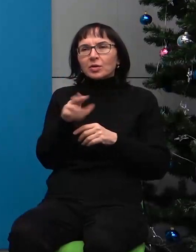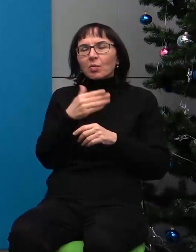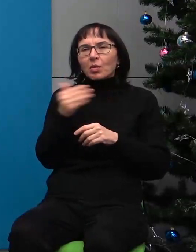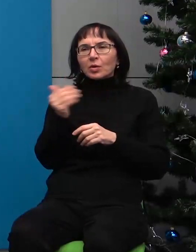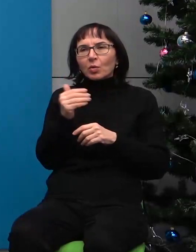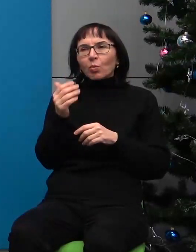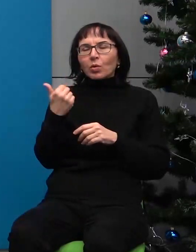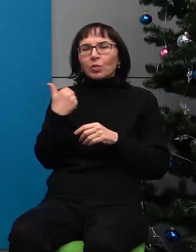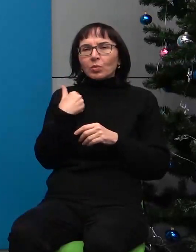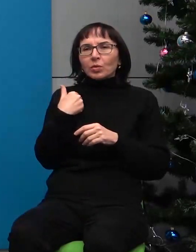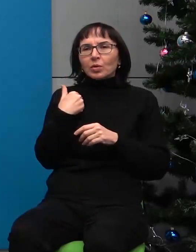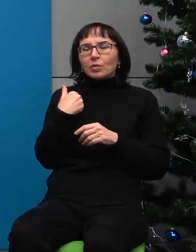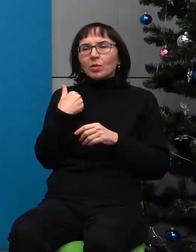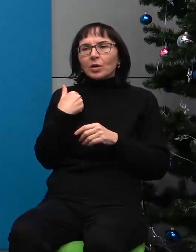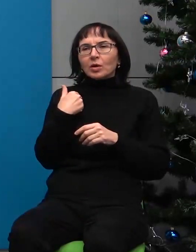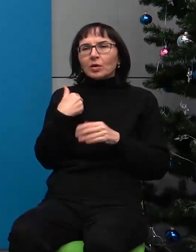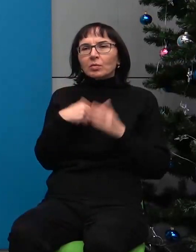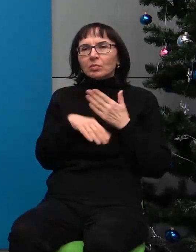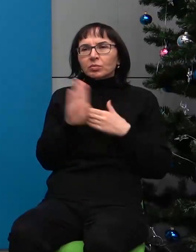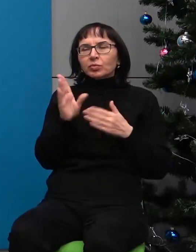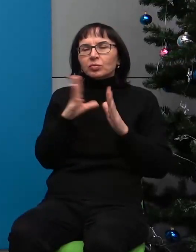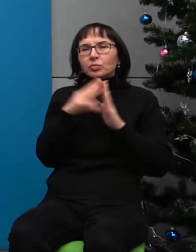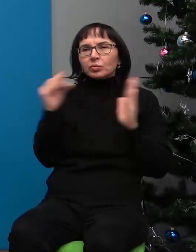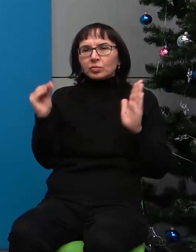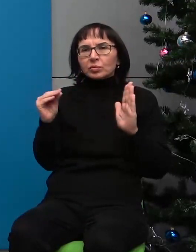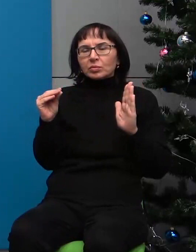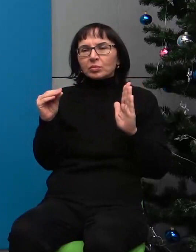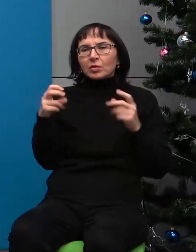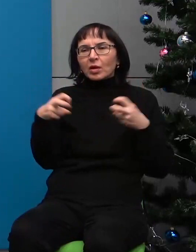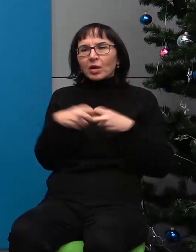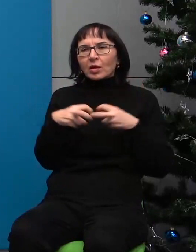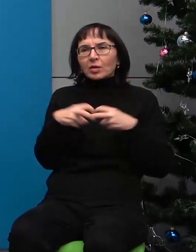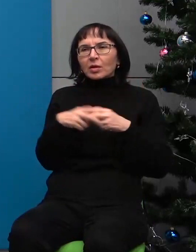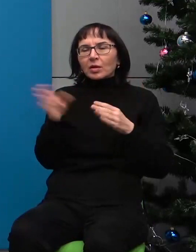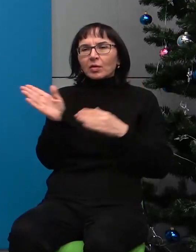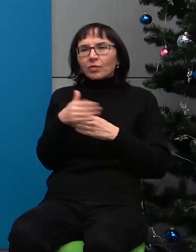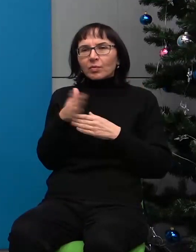zdjęcie obiegło internet w marcu. Szedł facet po chleb.